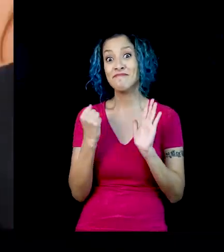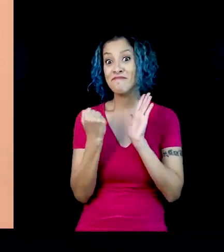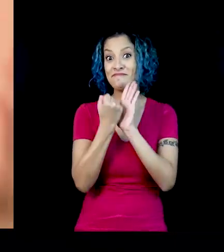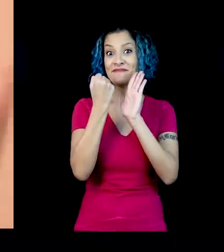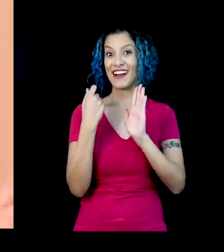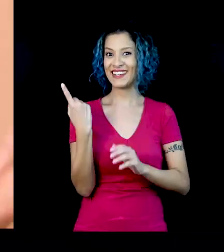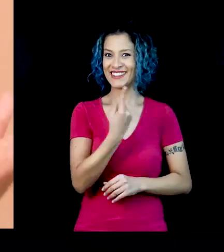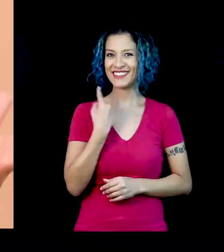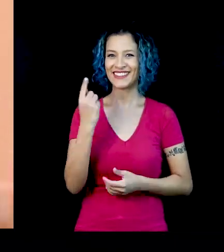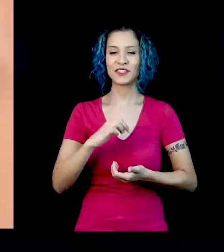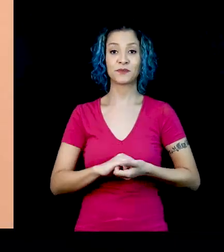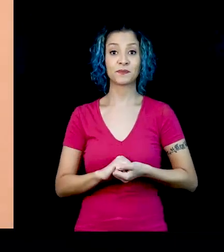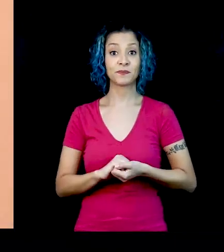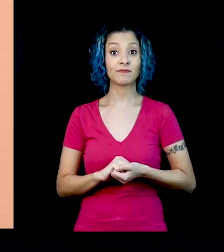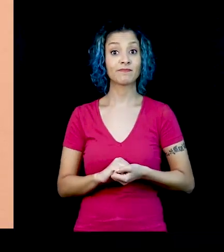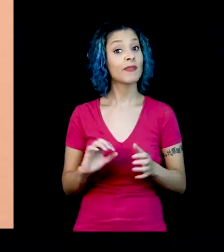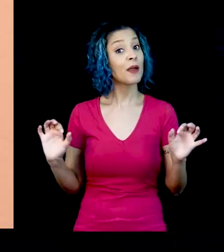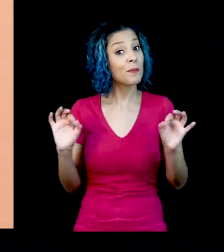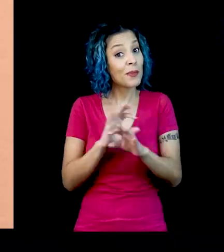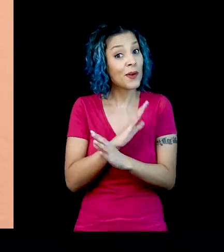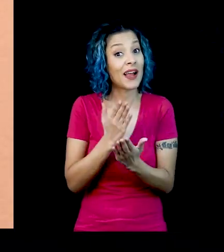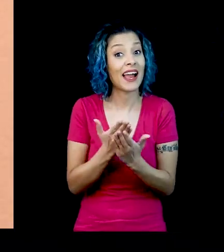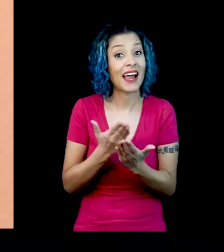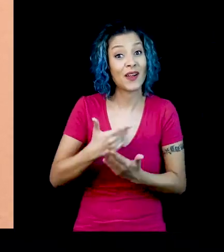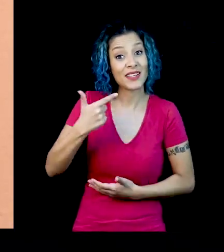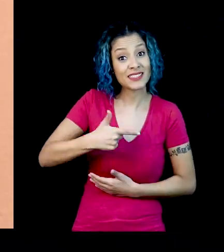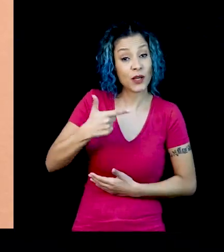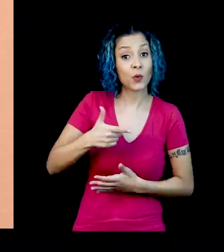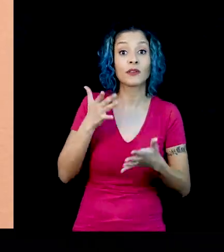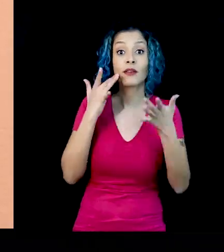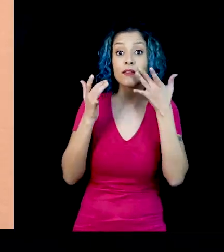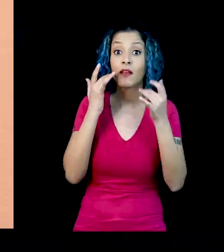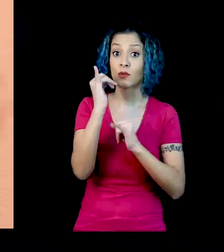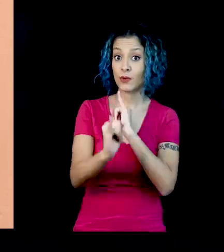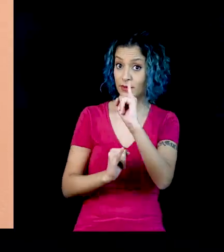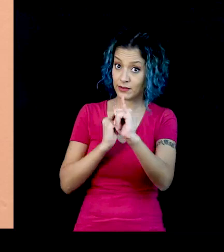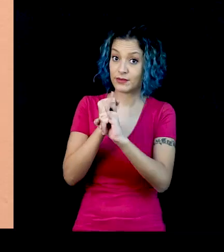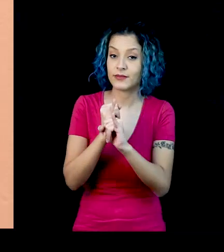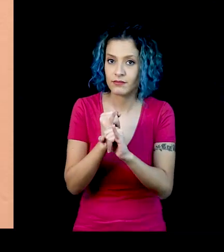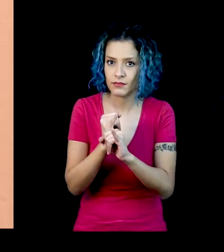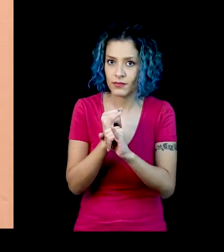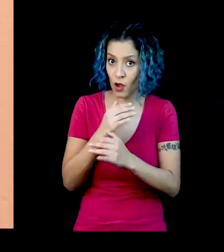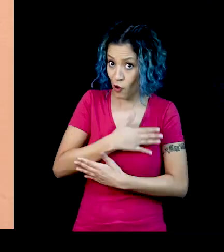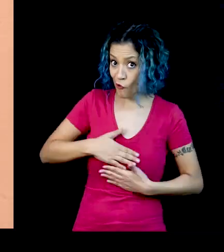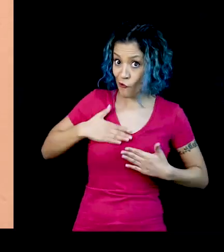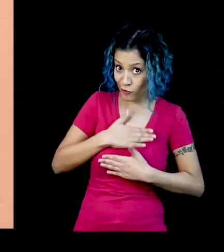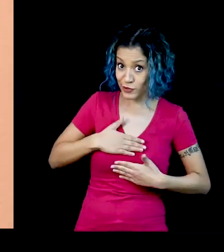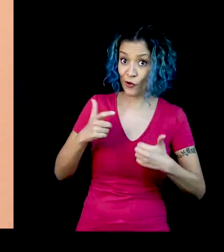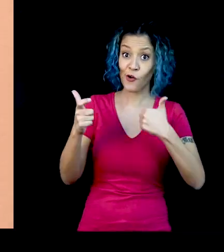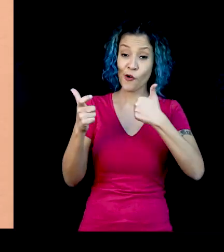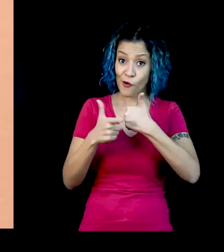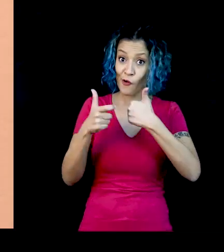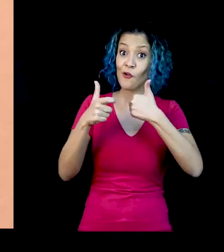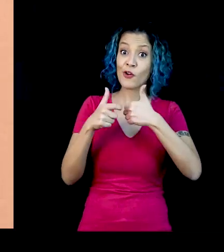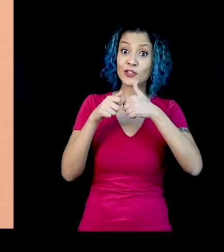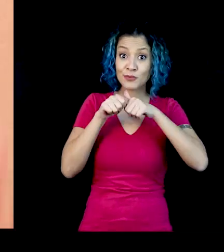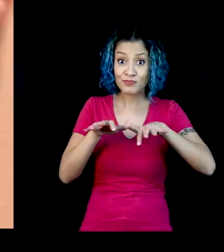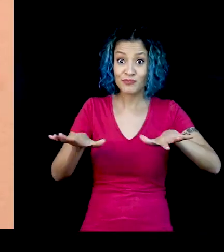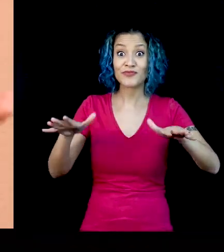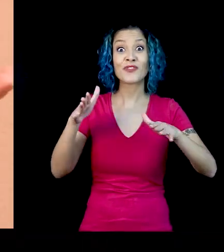Esta foi a nossa segunda aula de teatro on-line. Se você gostou, curte e compartilhe em sua rede.